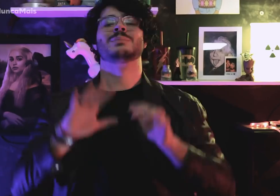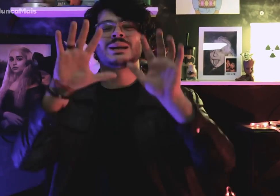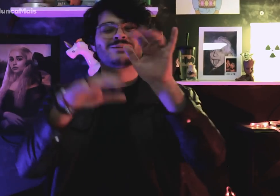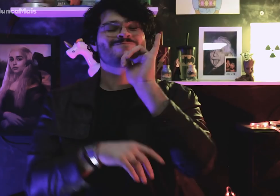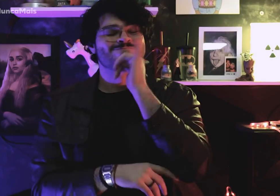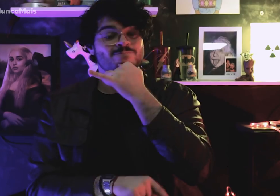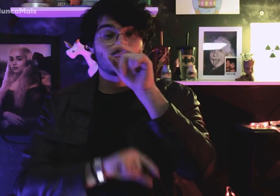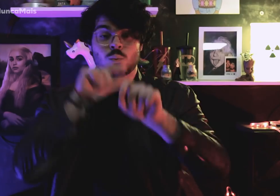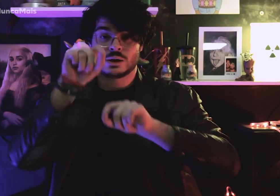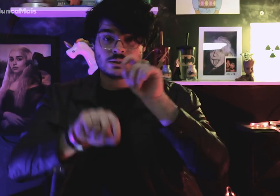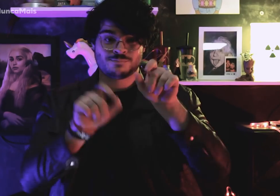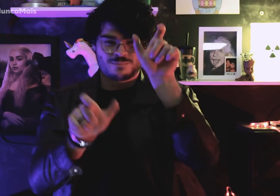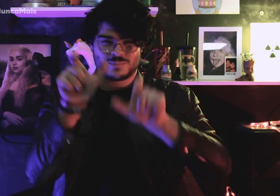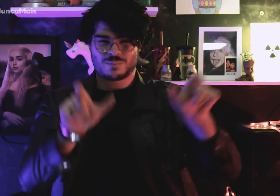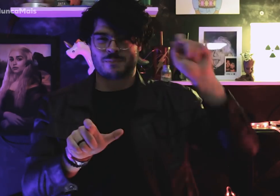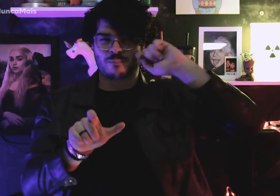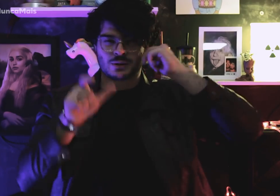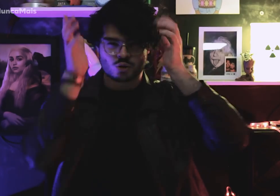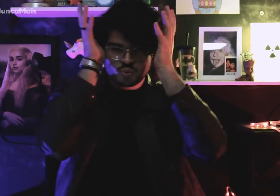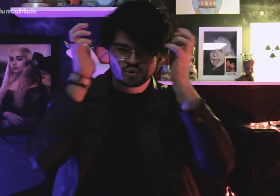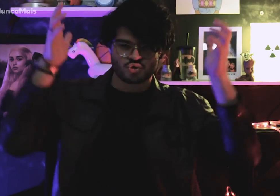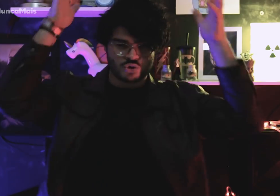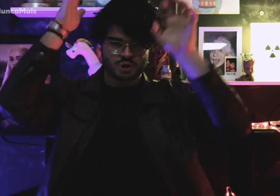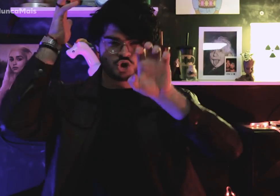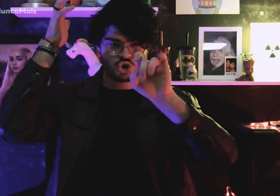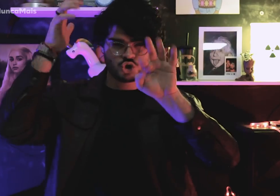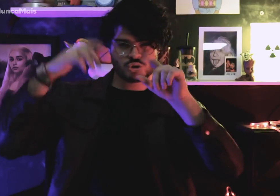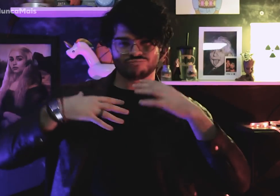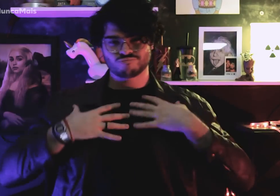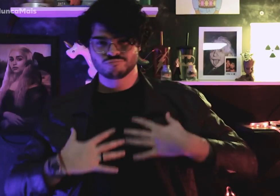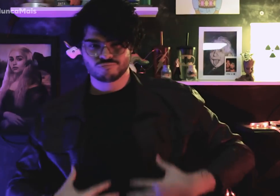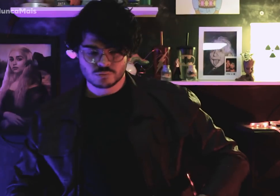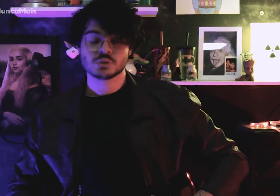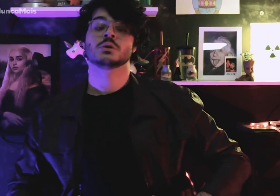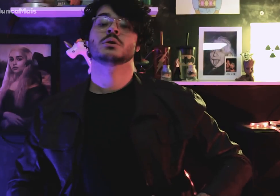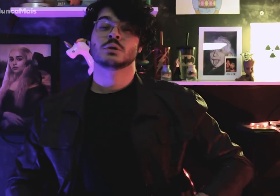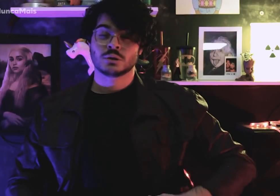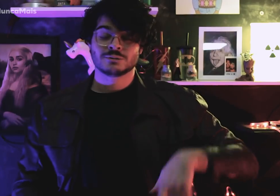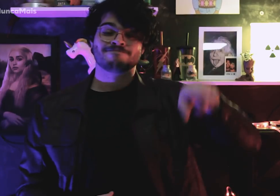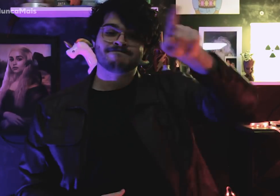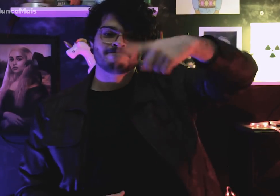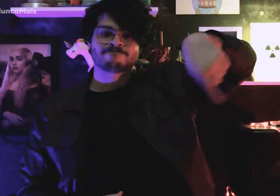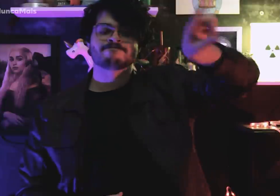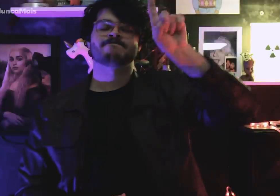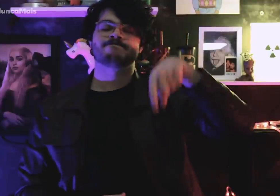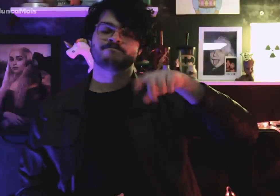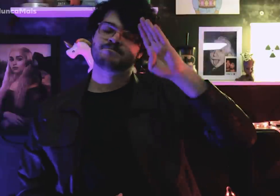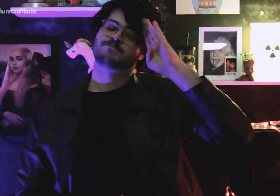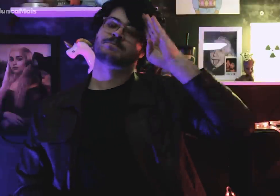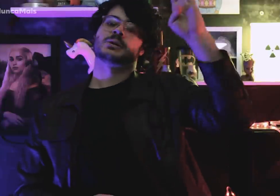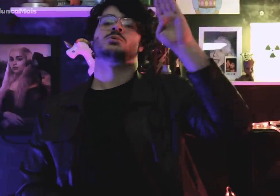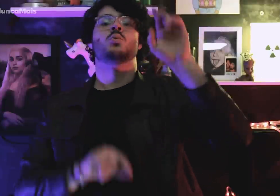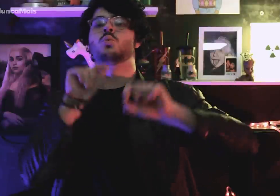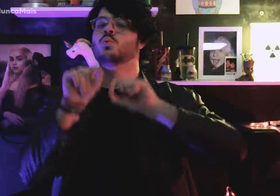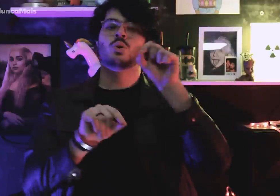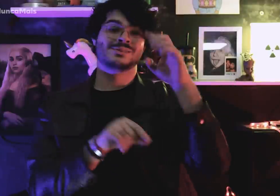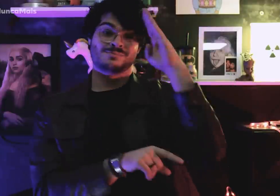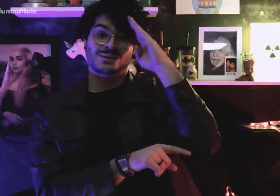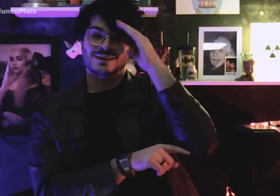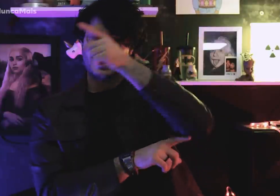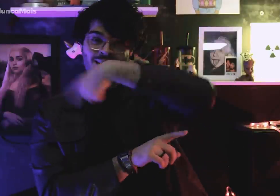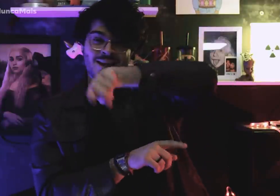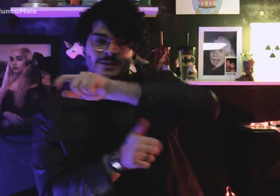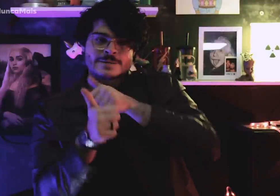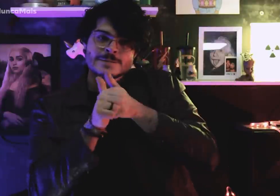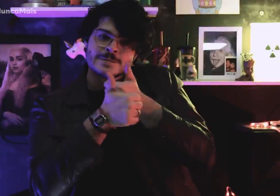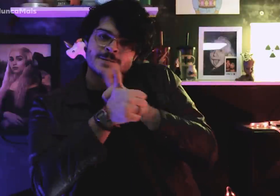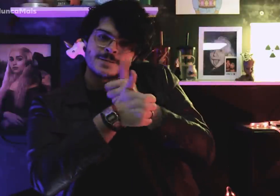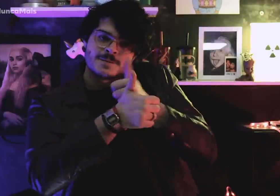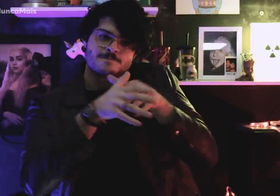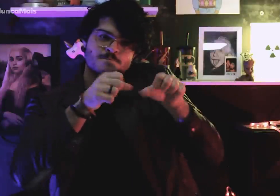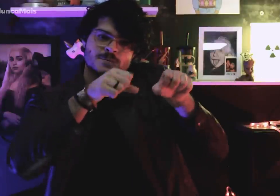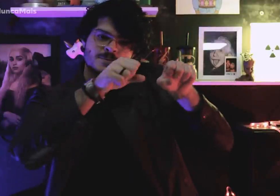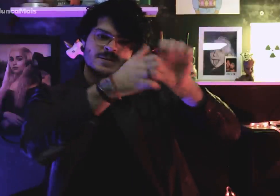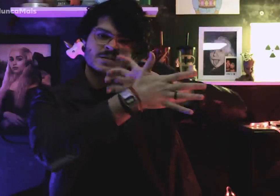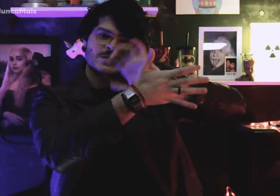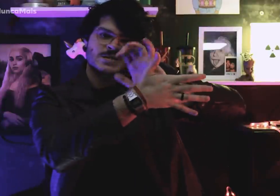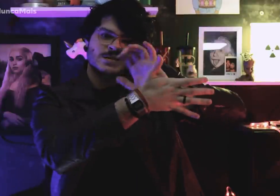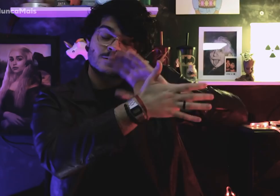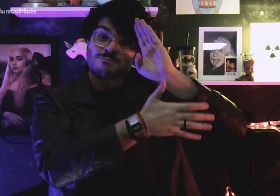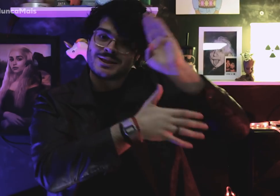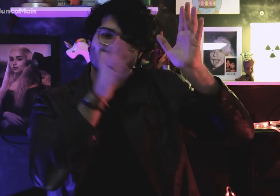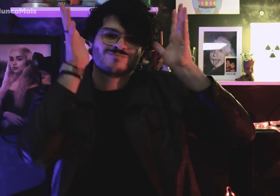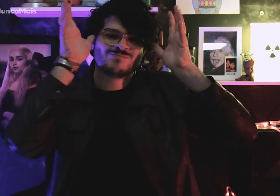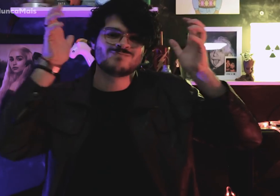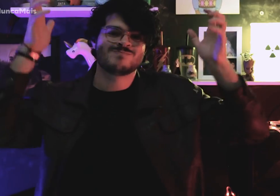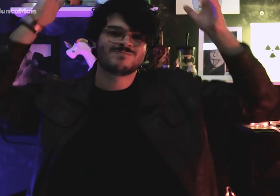Mas infelizmente o estilo Black Power era o alvo principal dos militares.